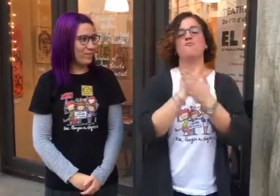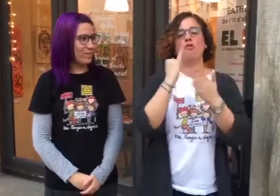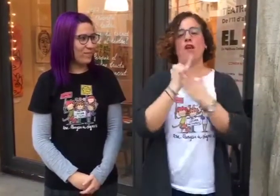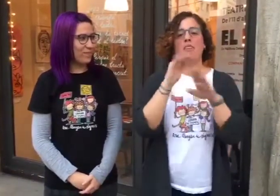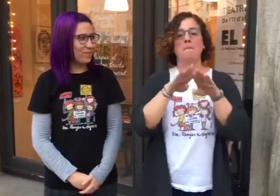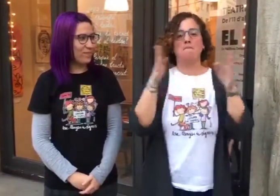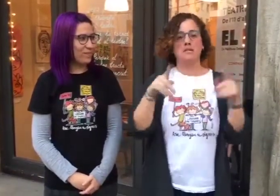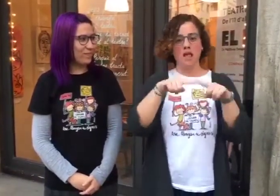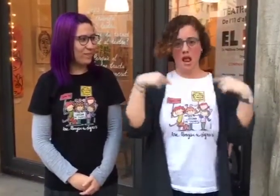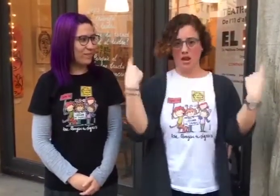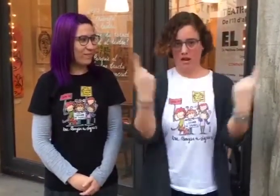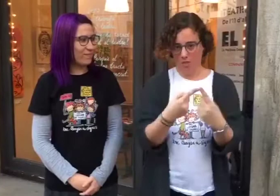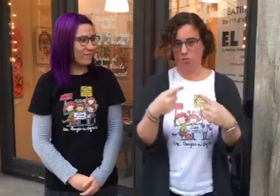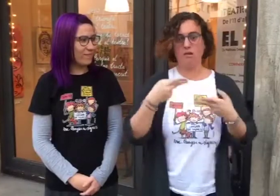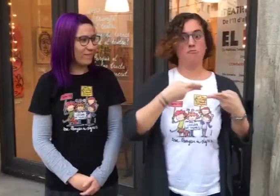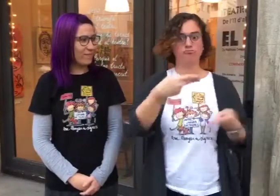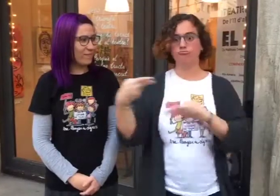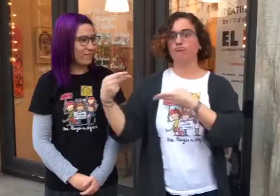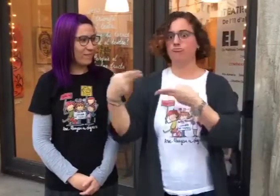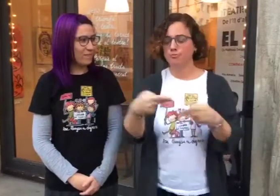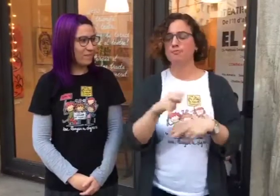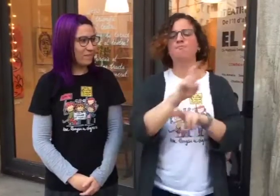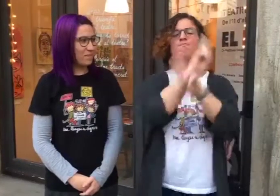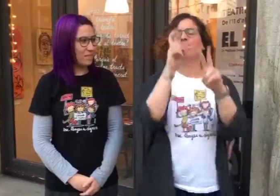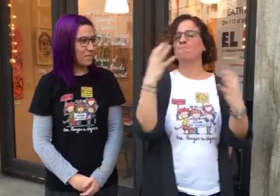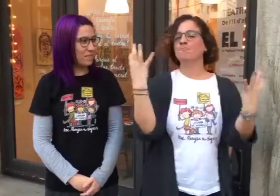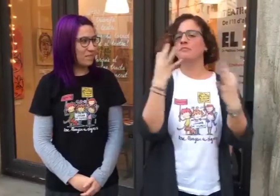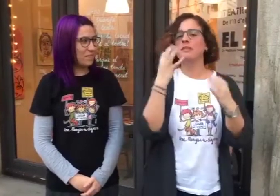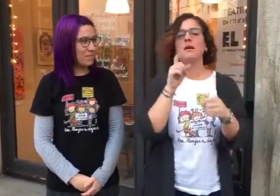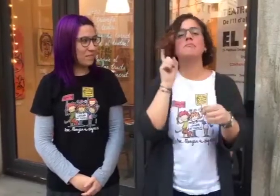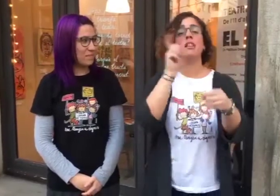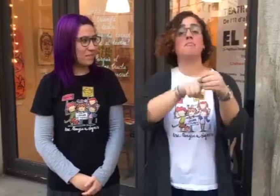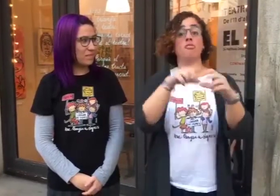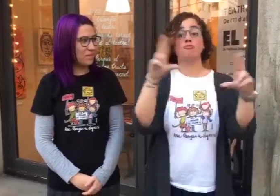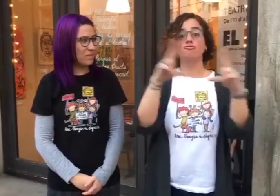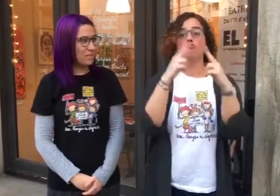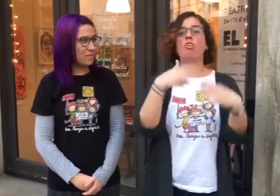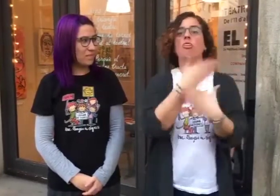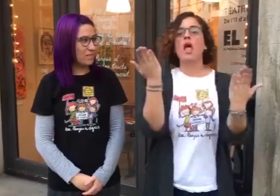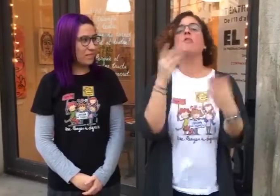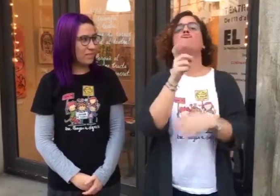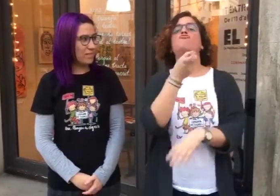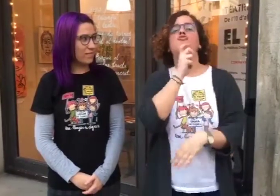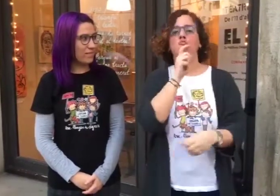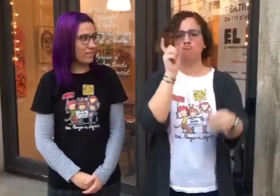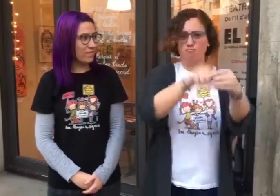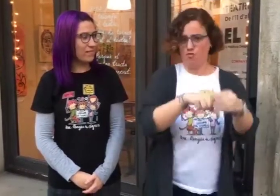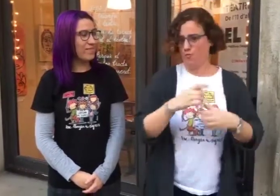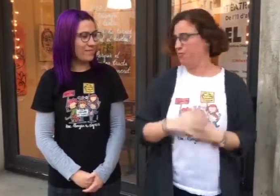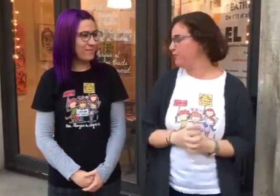Para asistir a unas jornadas y participar en una mesa redonda a la que hemos sido invitadxs, sobre la participación social y cómo incentivar la misma.